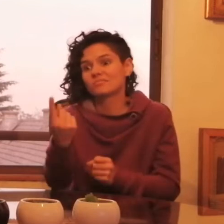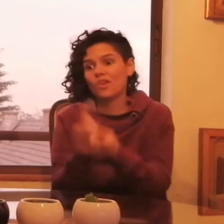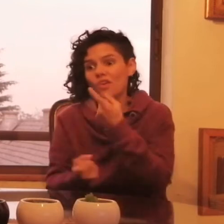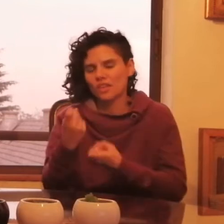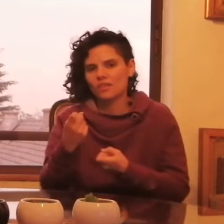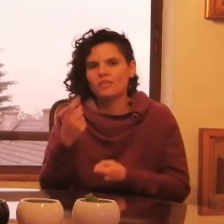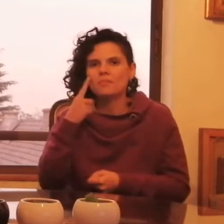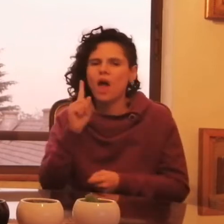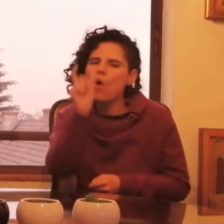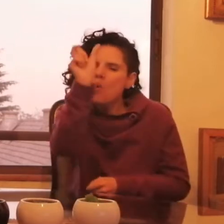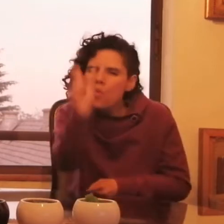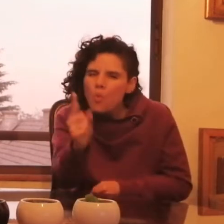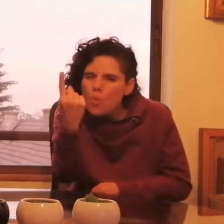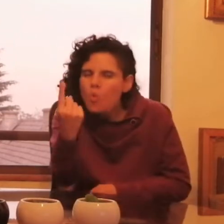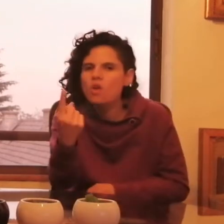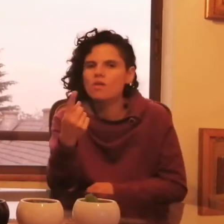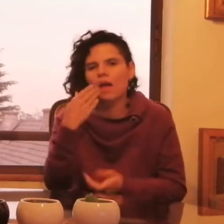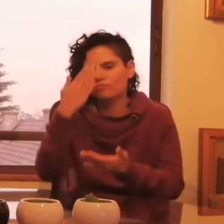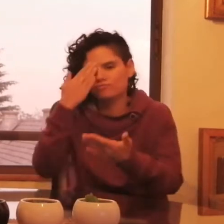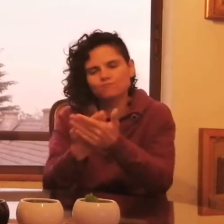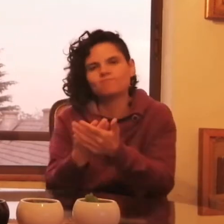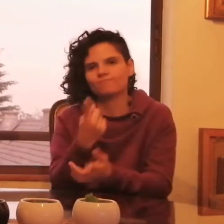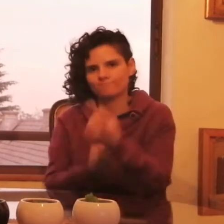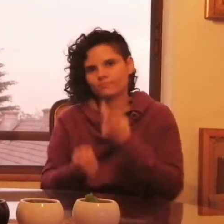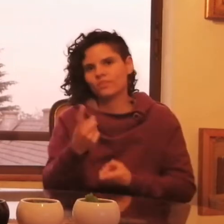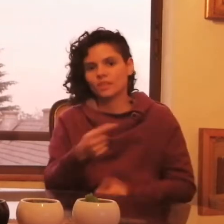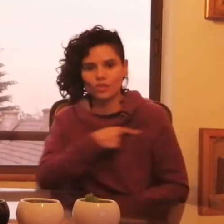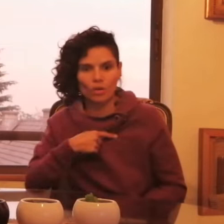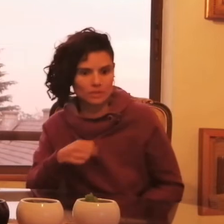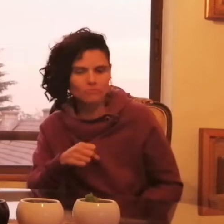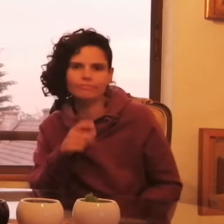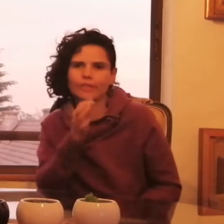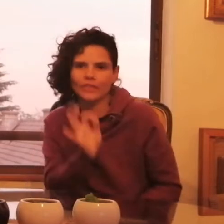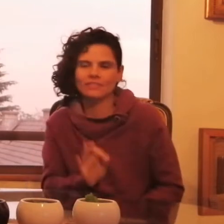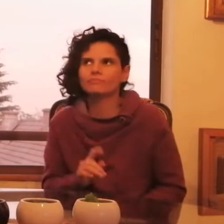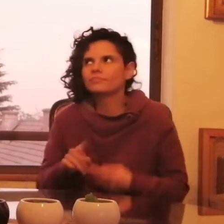en particular que fue directo - no vamos a decir el nombre - no, no me acuerdo en todo caso [risas]